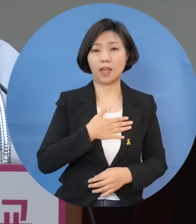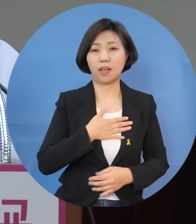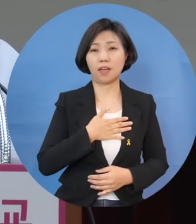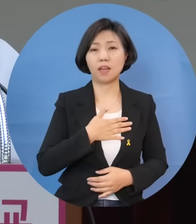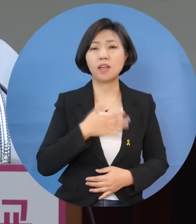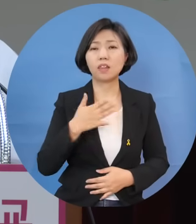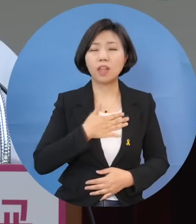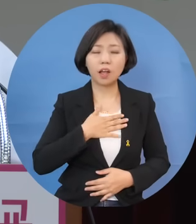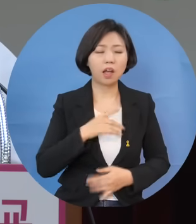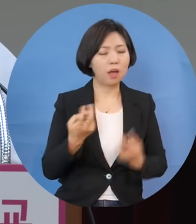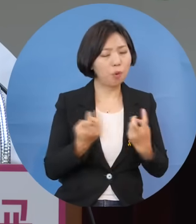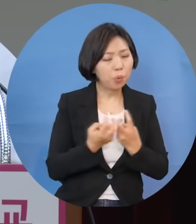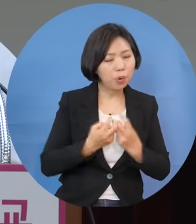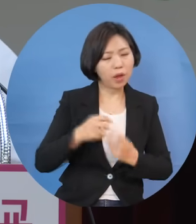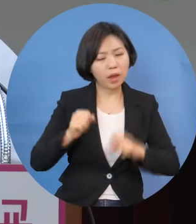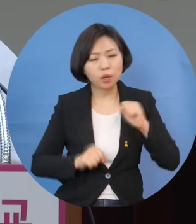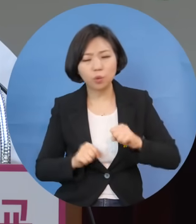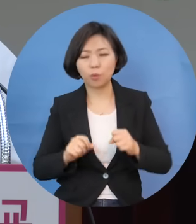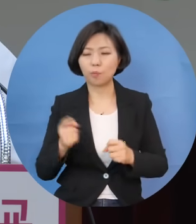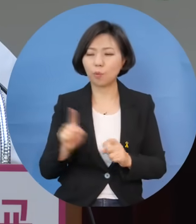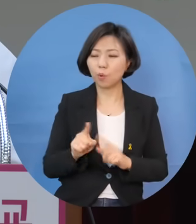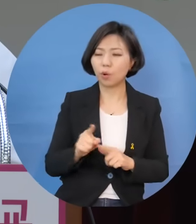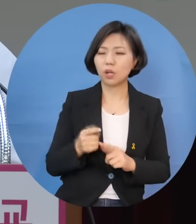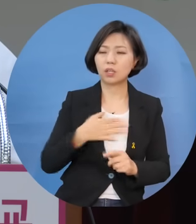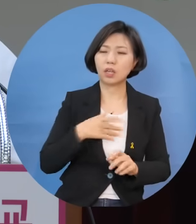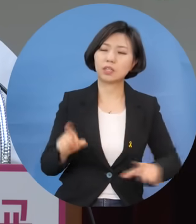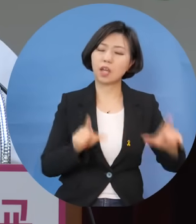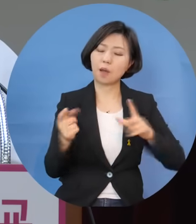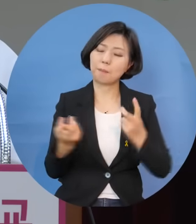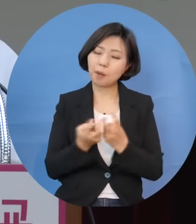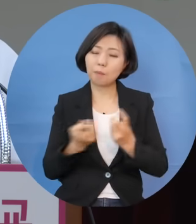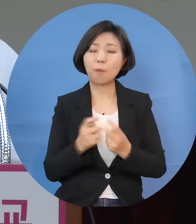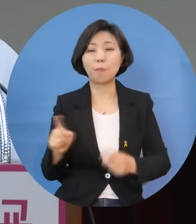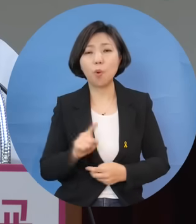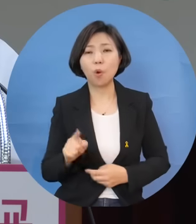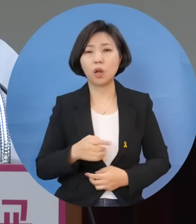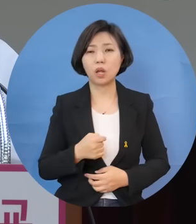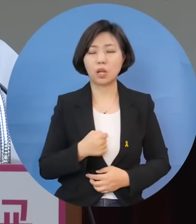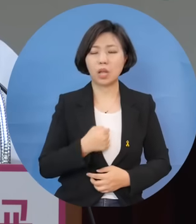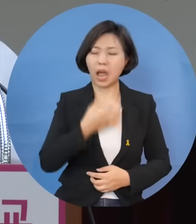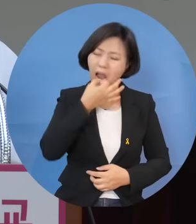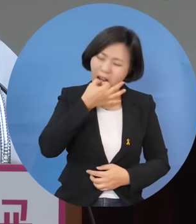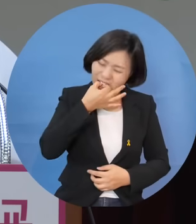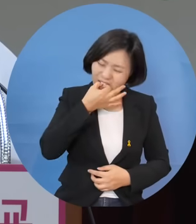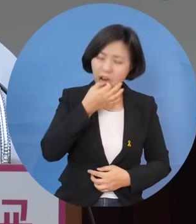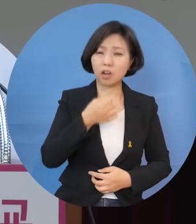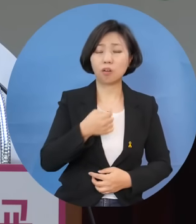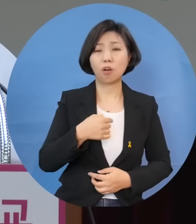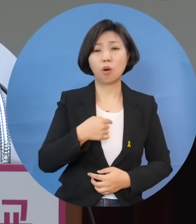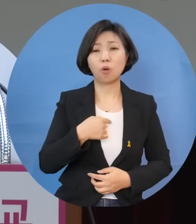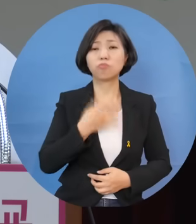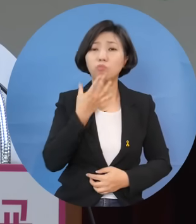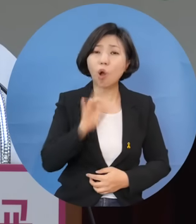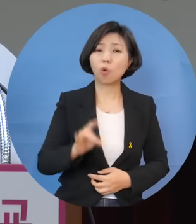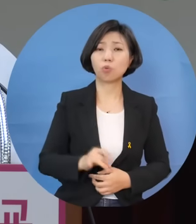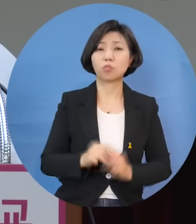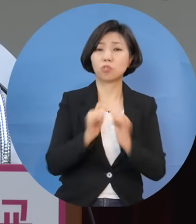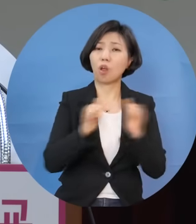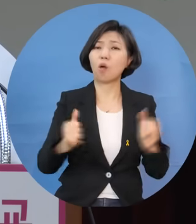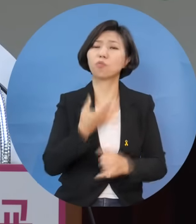'내가 어떻게 해야 될 거냐?' '내가 어떻게 사는 것이 좋겠는가?' 이기적이다. 당연히 이기적이죠. 모든 인간이 다 이기적이에요.